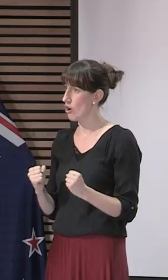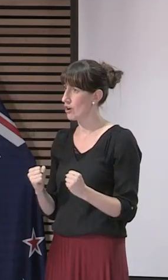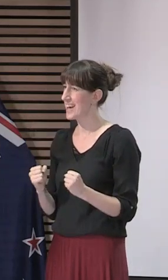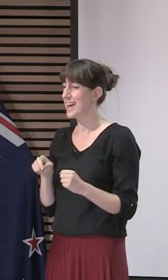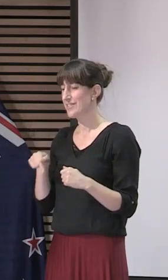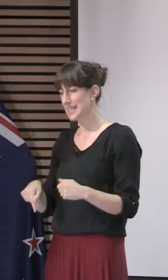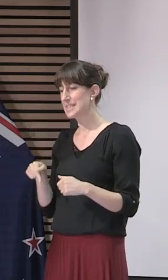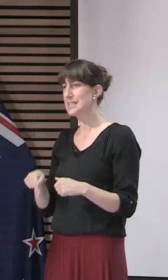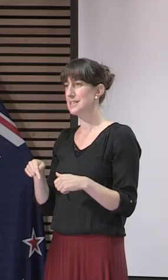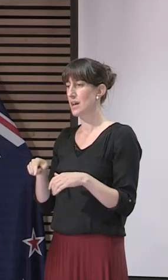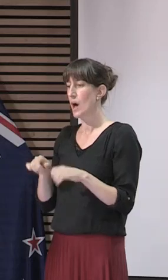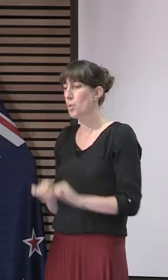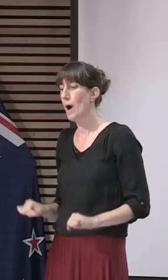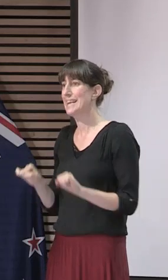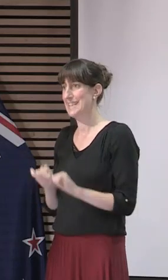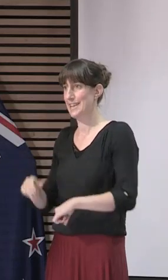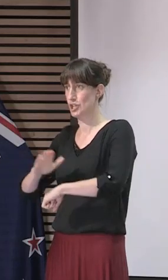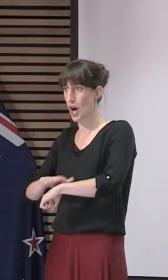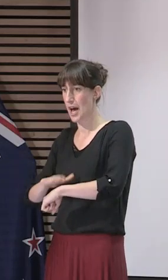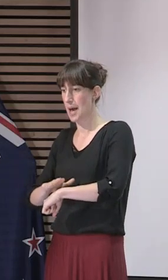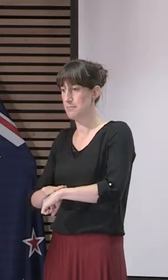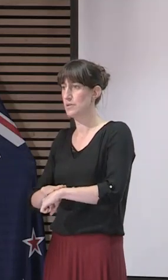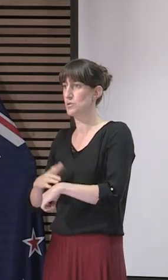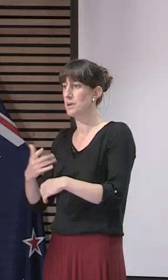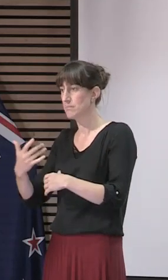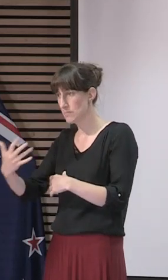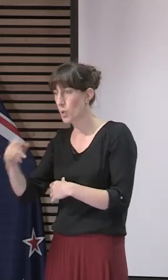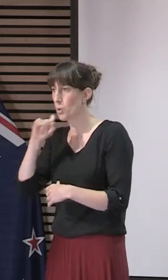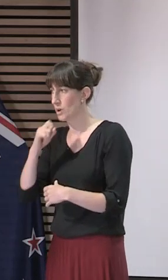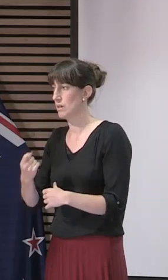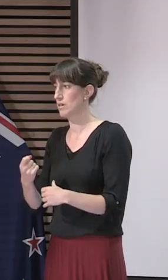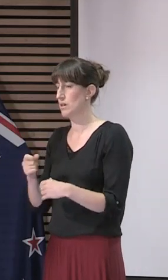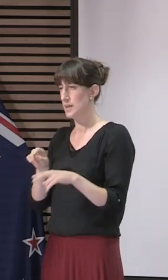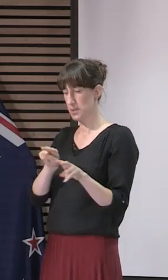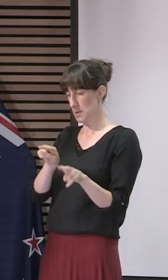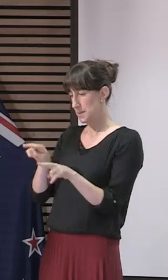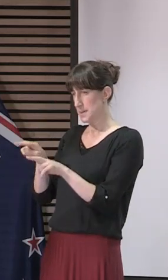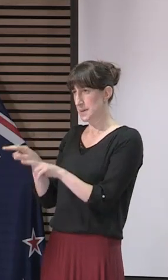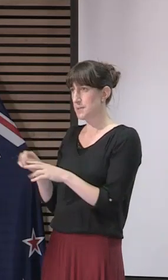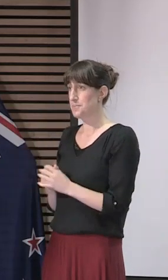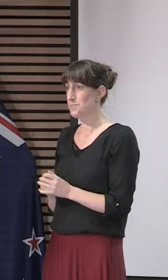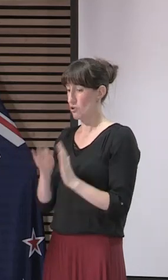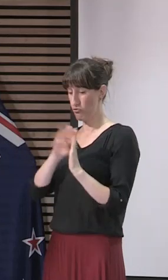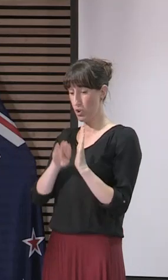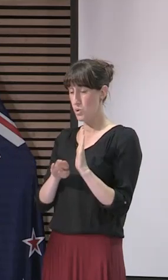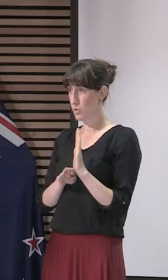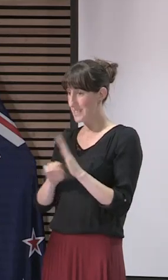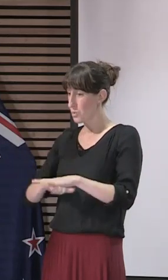pa ki te nuinga. I roto i taku